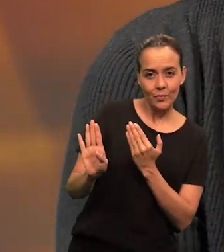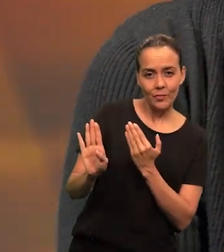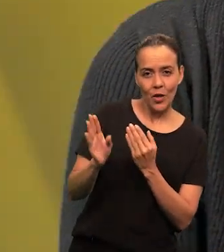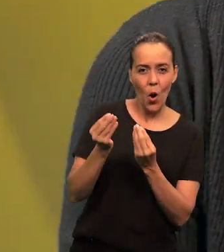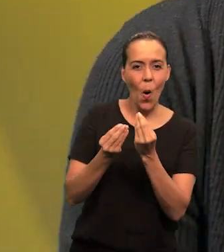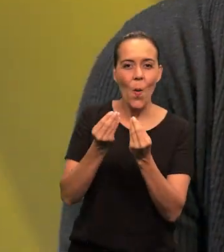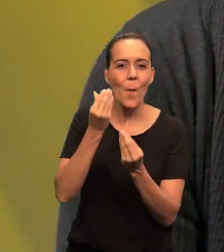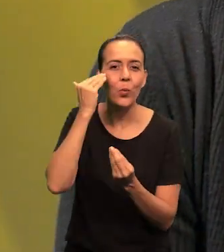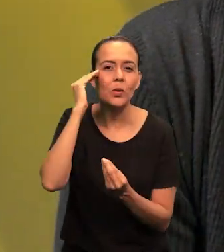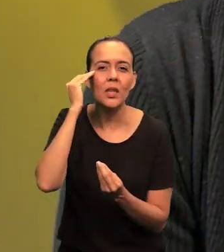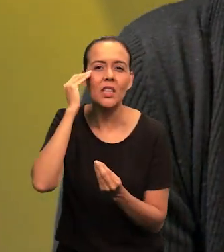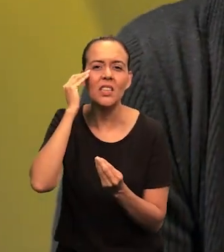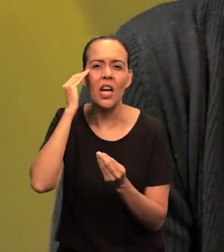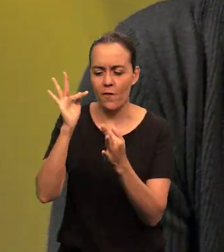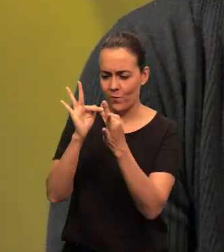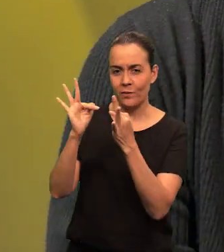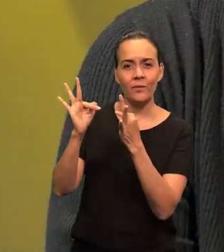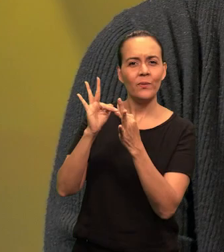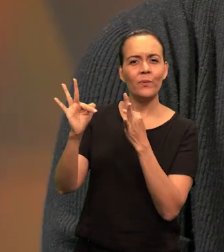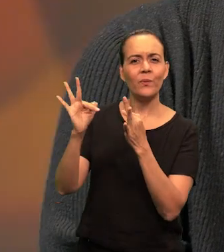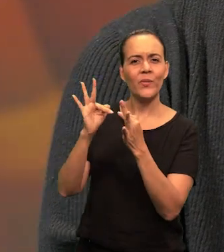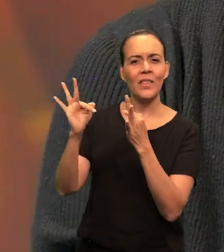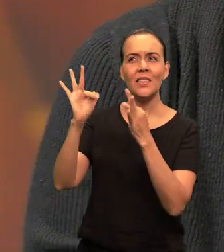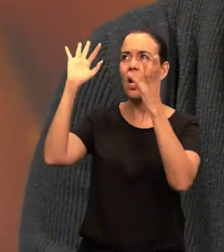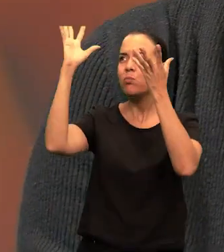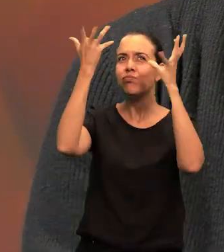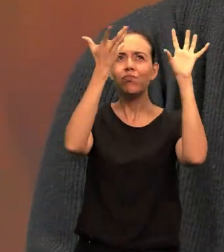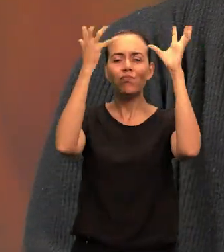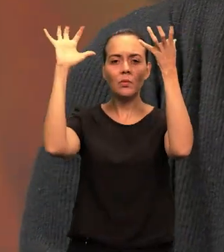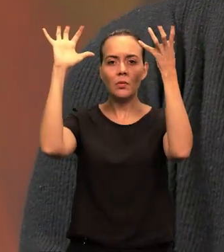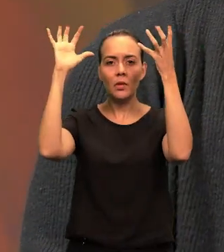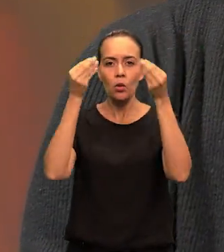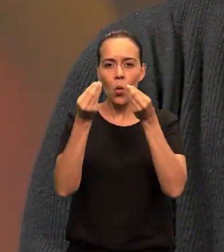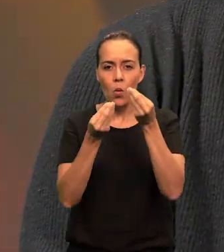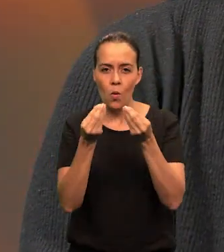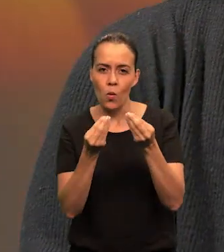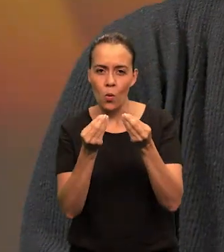microcósmico, se a gente pode dizer isso, que é a bolha civilizatória.